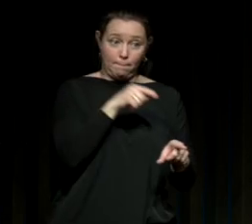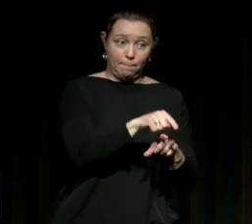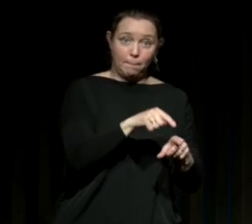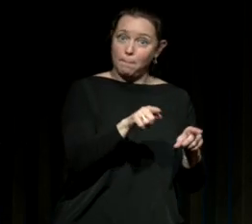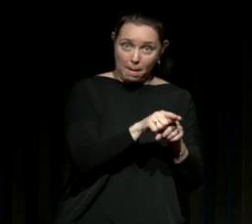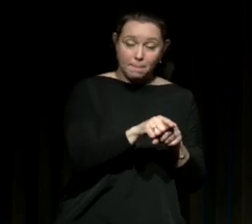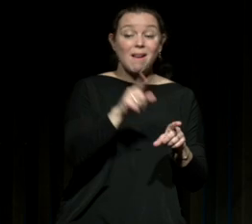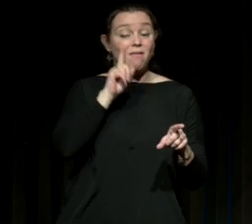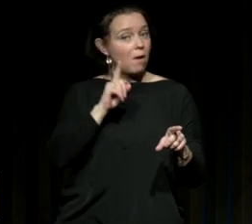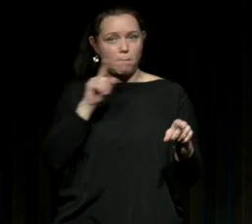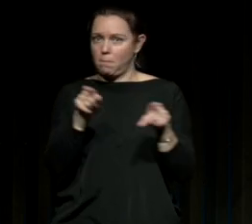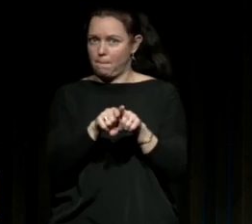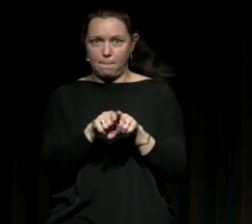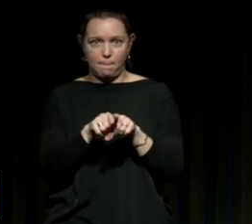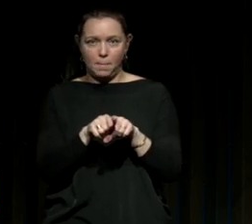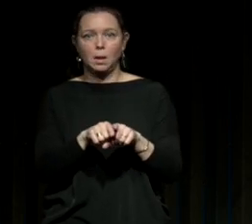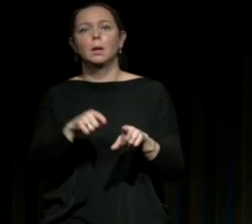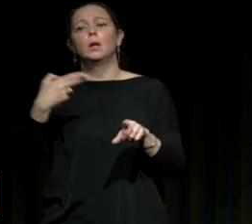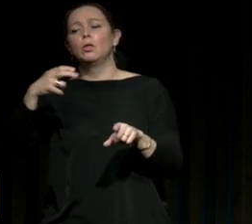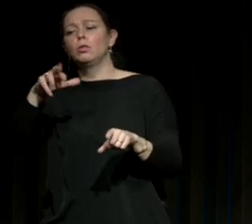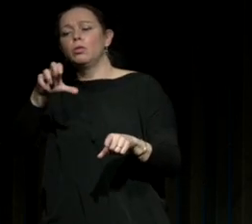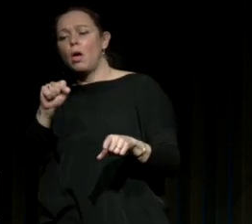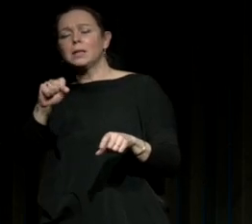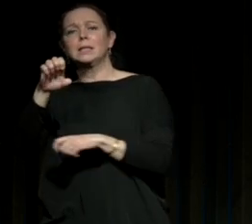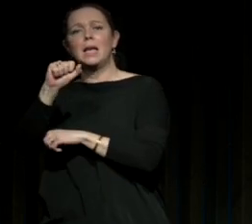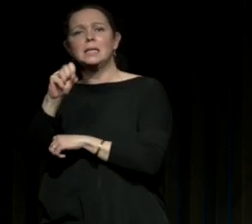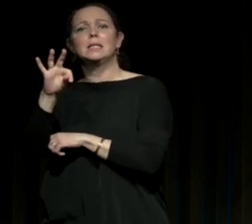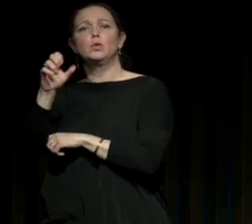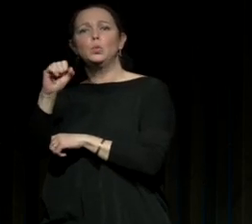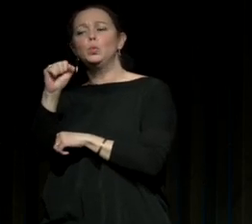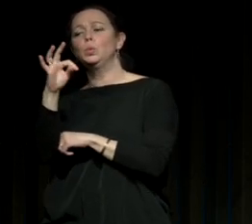les femmes la nurses health study qui a suivi un grand grand nombre de femmes et on voit qu'il ya